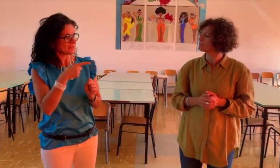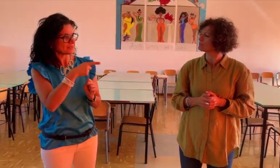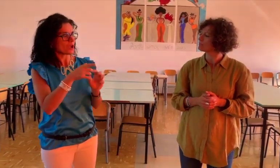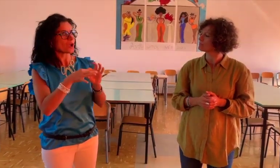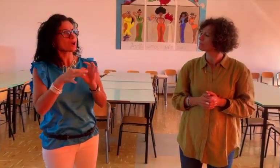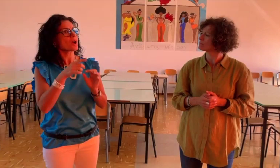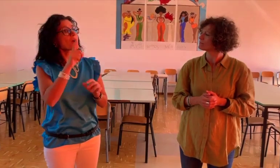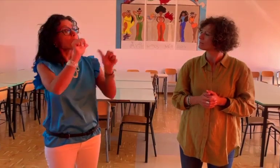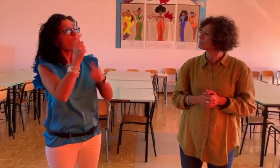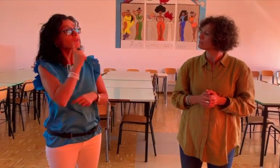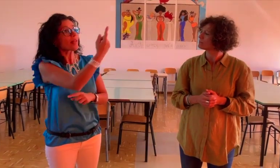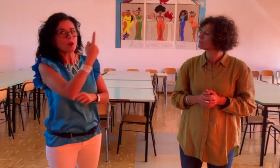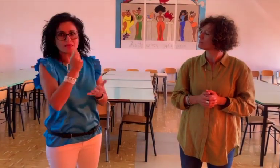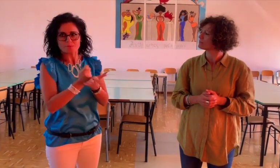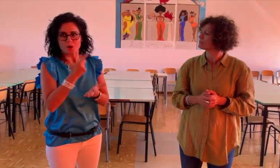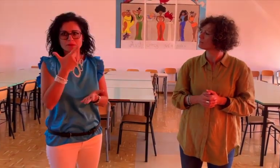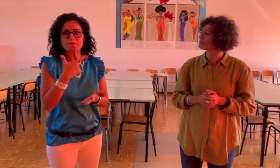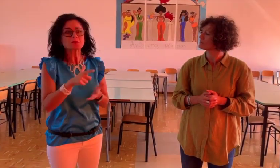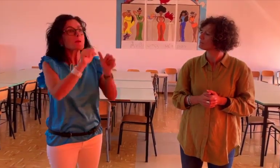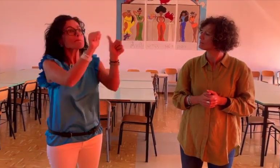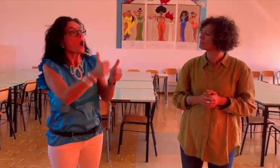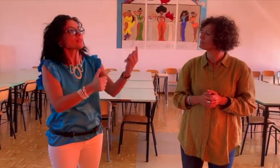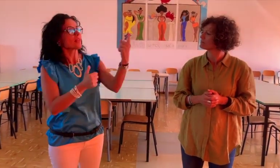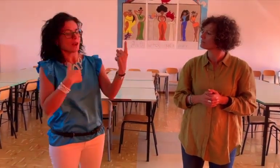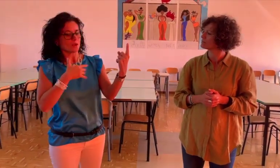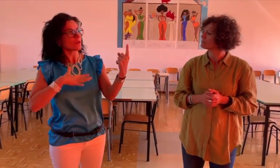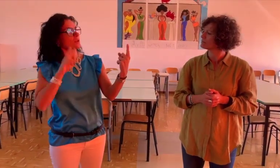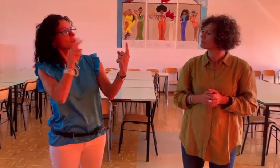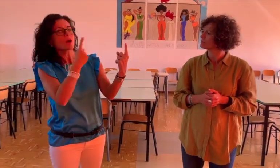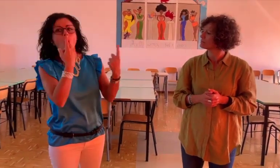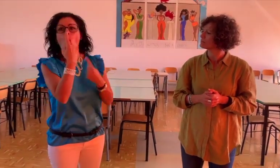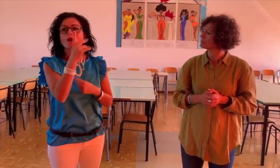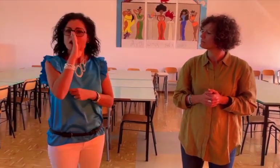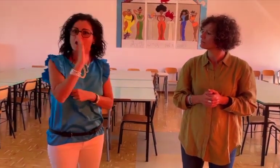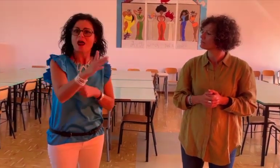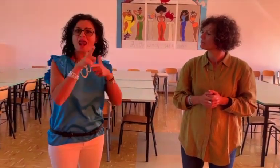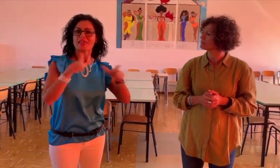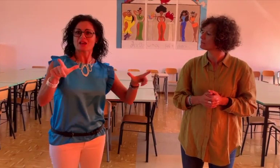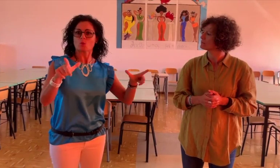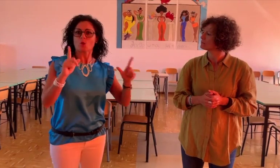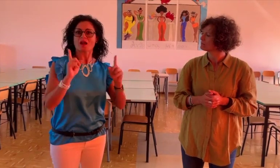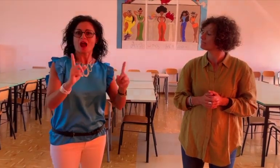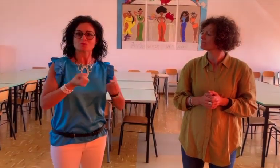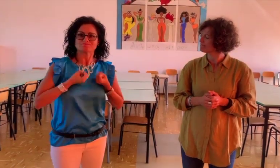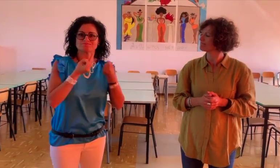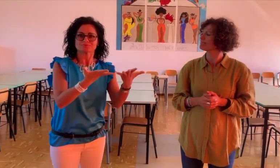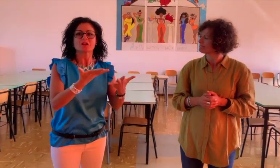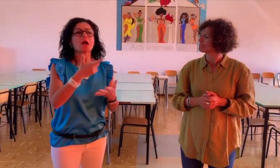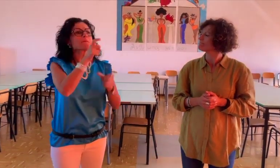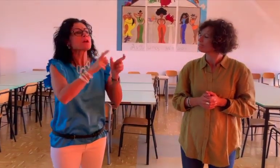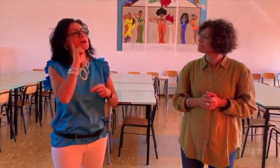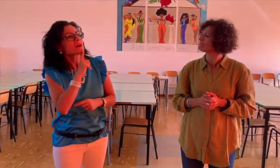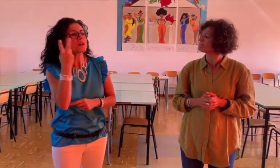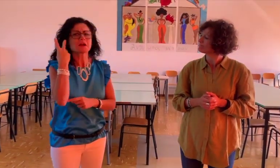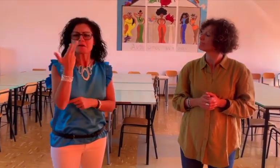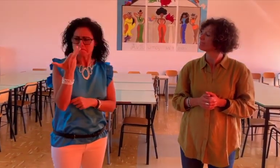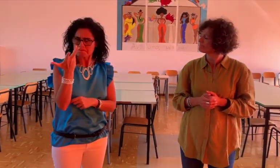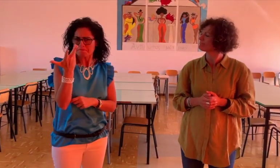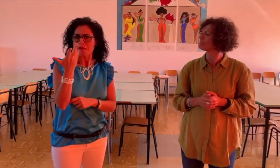Quindi per me la presenza di docenti, qualsivoglia sia sordi che udenti, che insegnino direttamente in LIS è un modello molto importante;